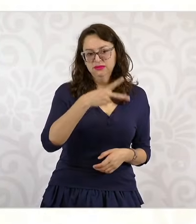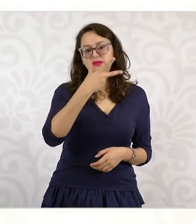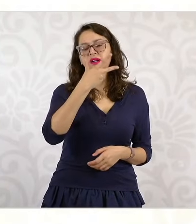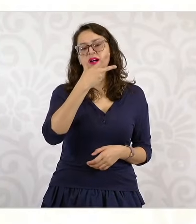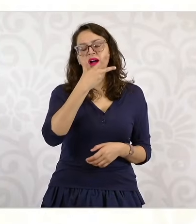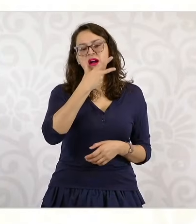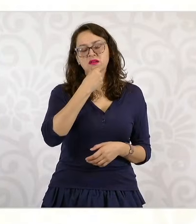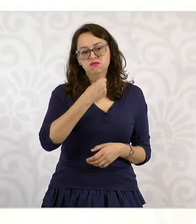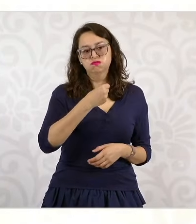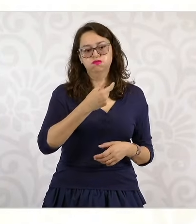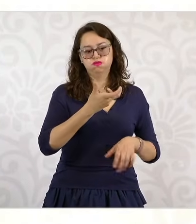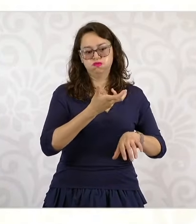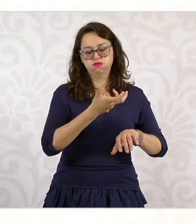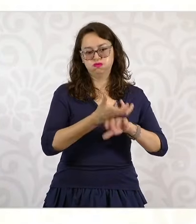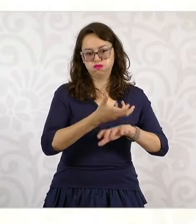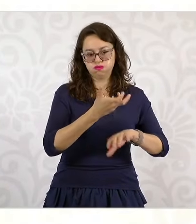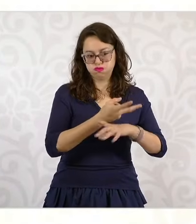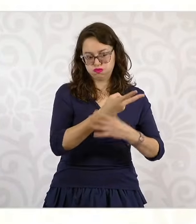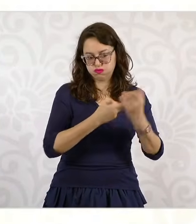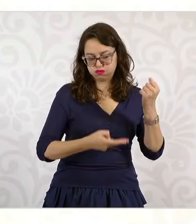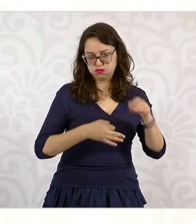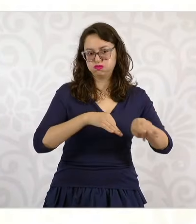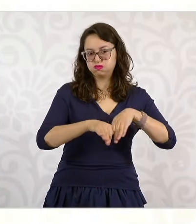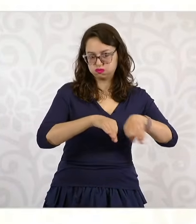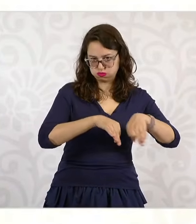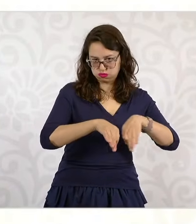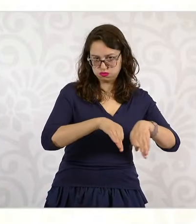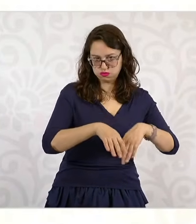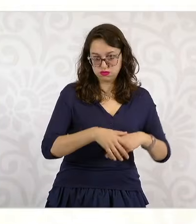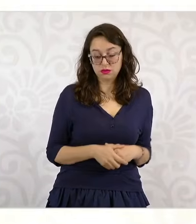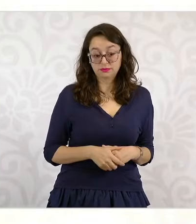Estos dos estados, como ustedes saben, California si fuera una economía independiente sería la